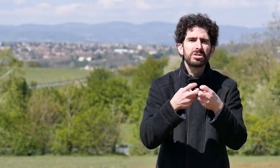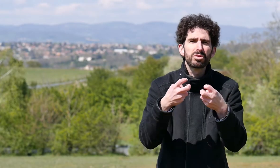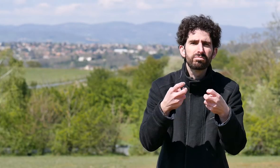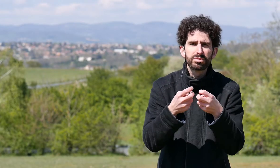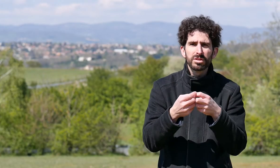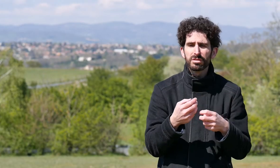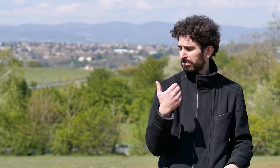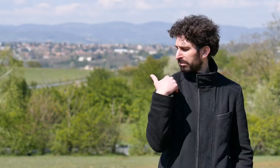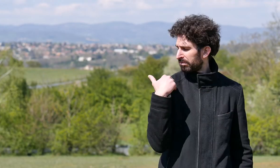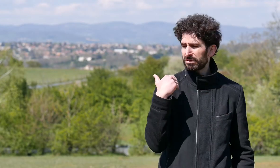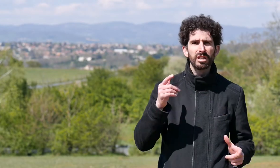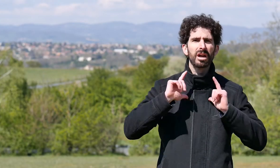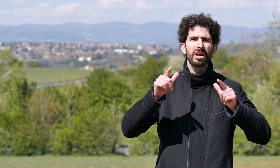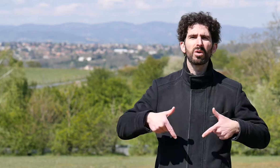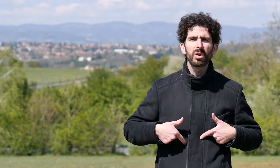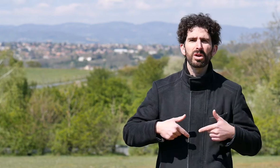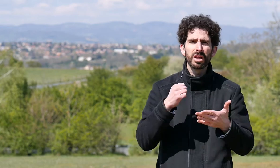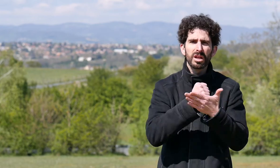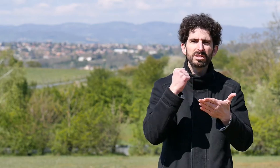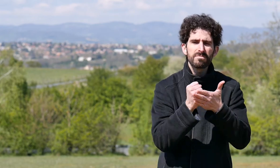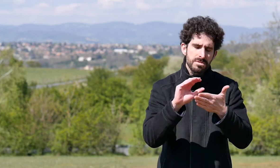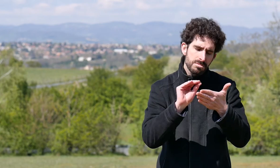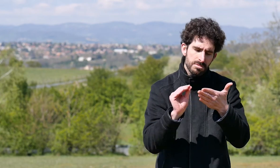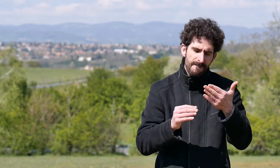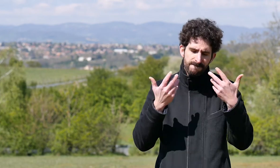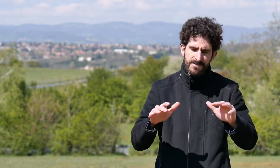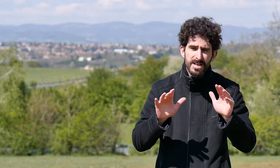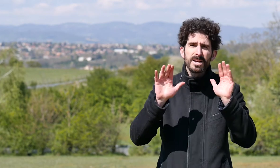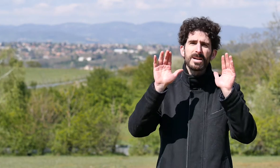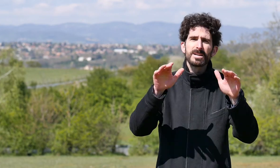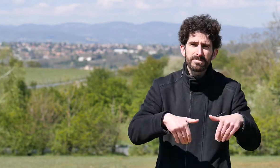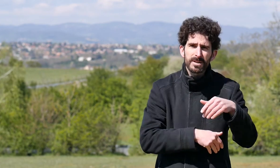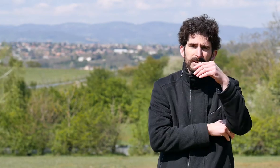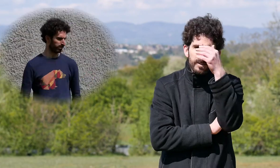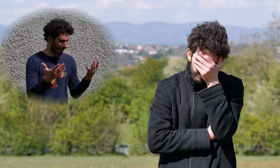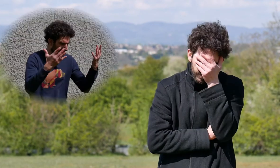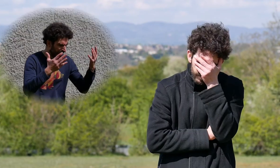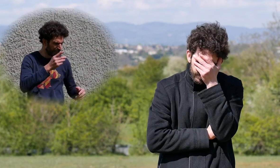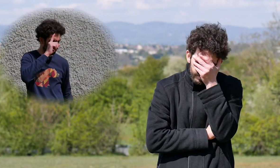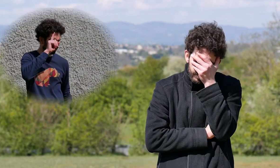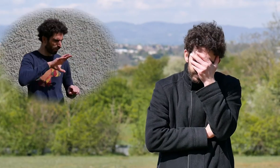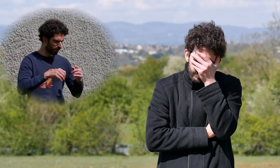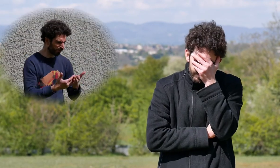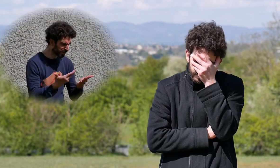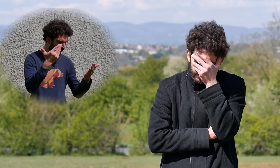Par exemple, récemment, à l'école, j'ai passé un examen écrit. Et après... * Mais, pourquoi t'as fait ça ? *